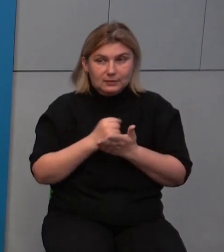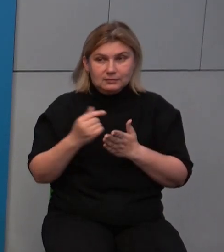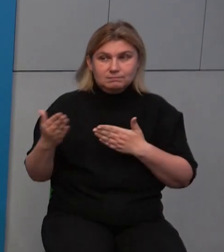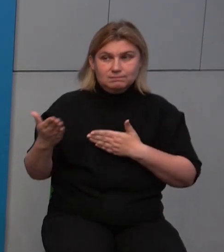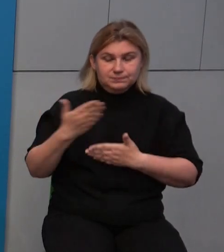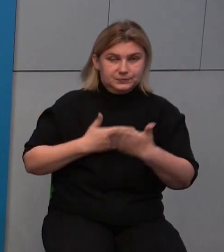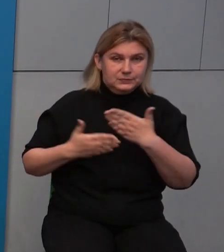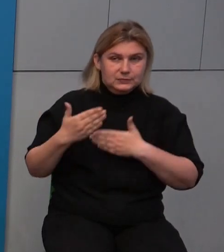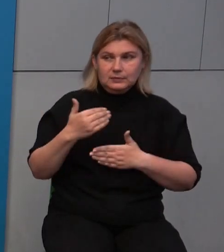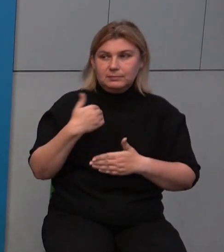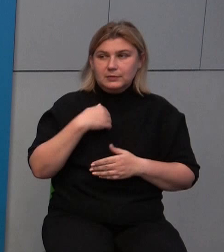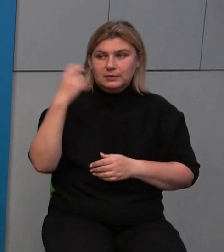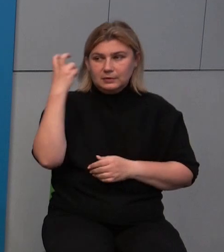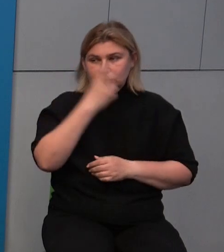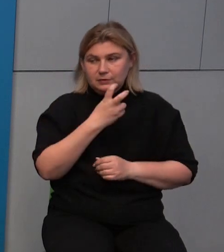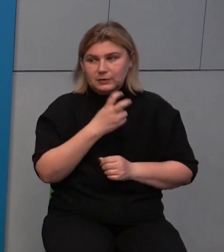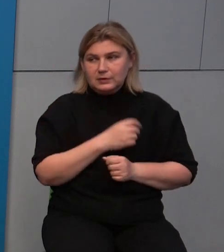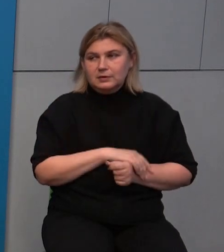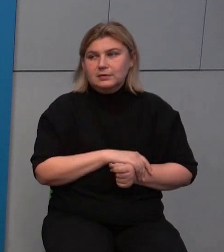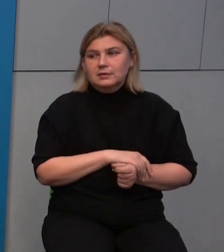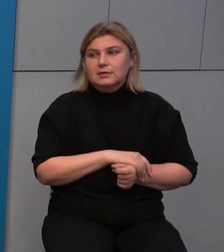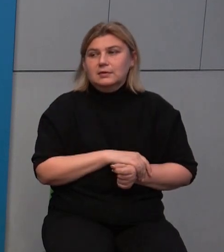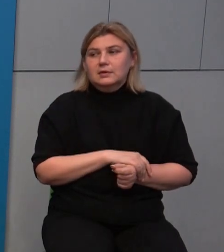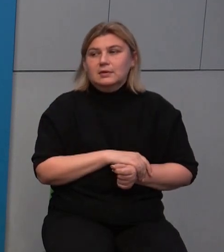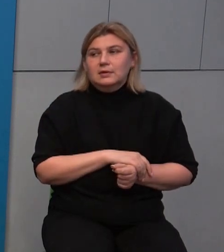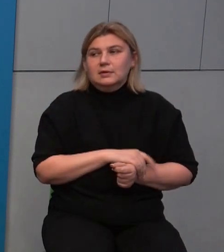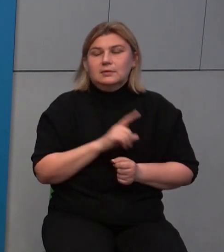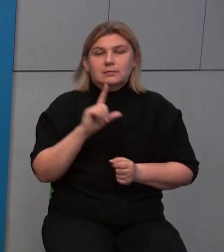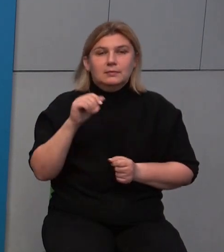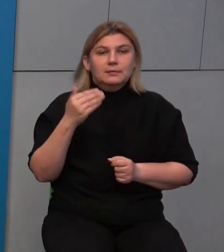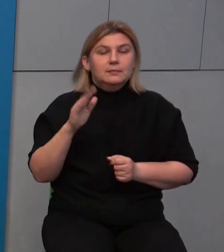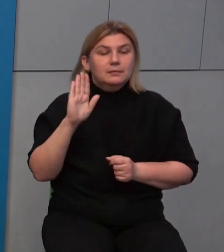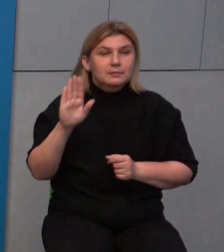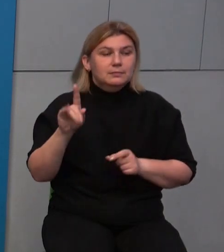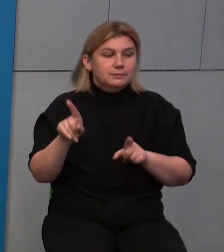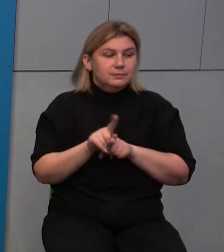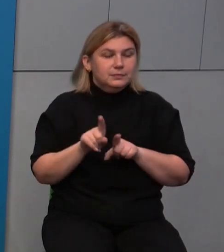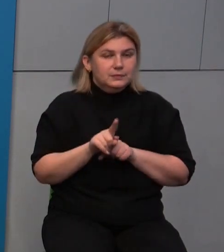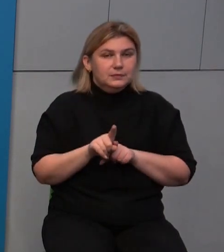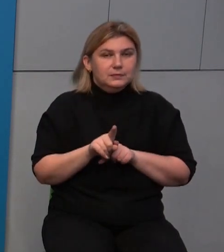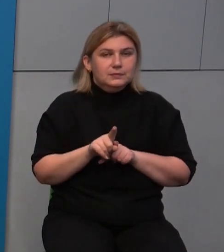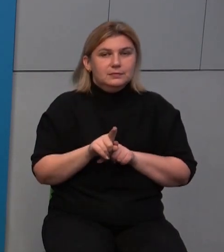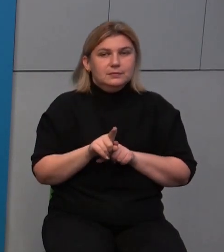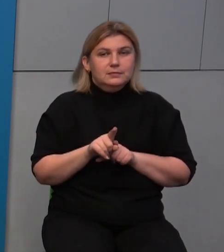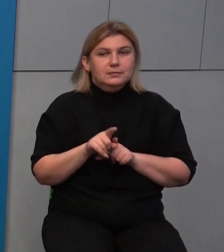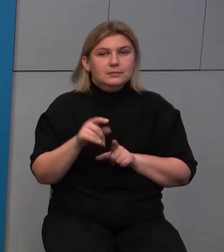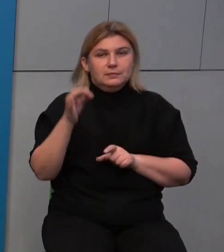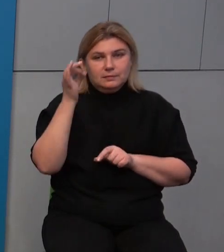byłaby ciekawa, ale nie wiem czy... Szczególnie, że Lem też miał do czynienia z psylocybiną. Też.